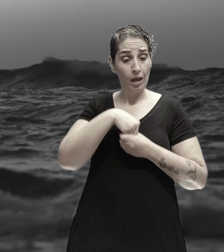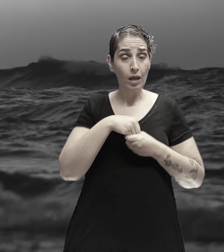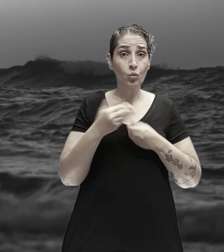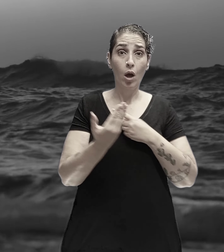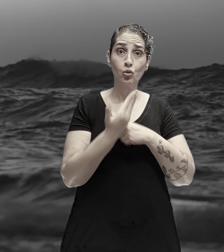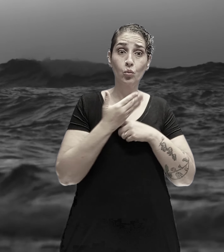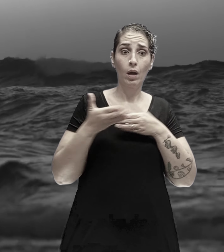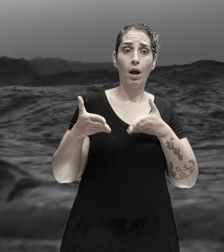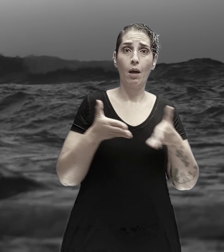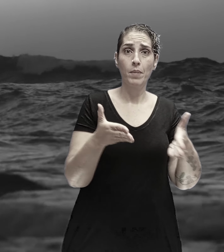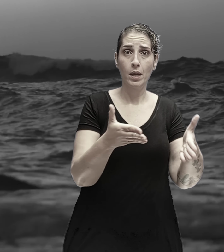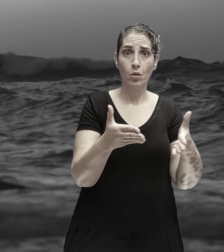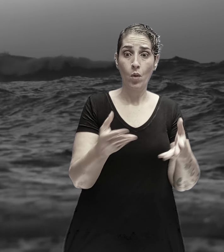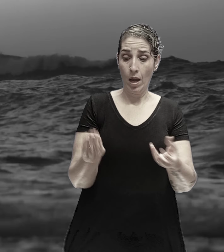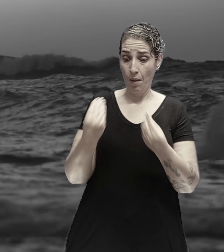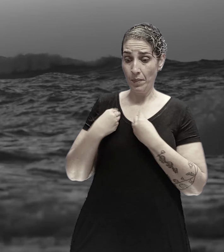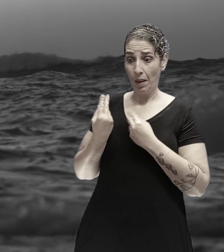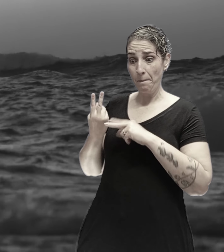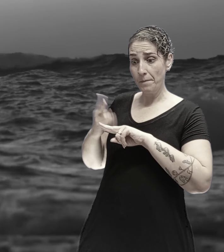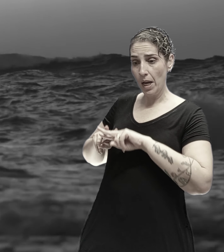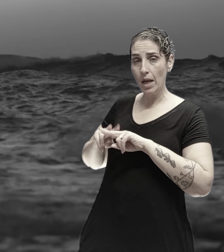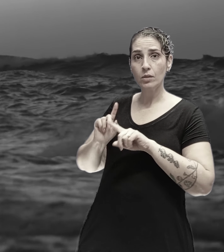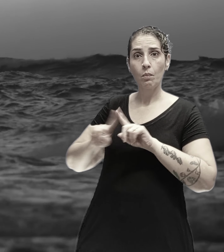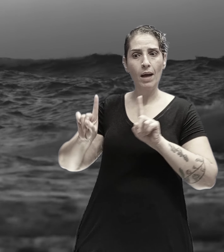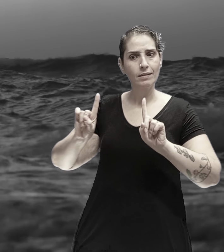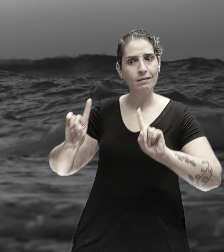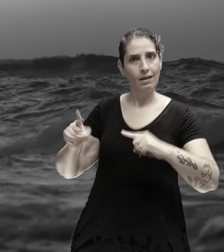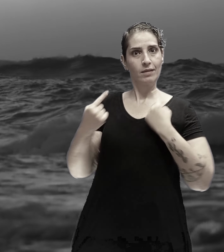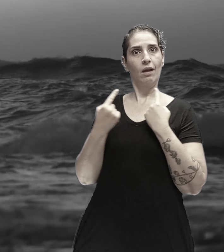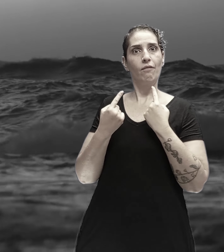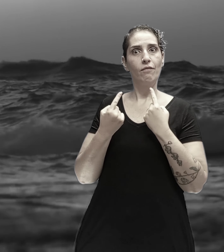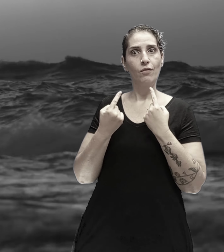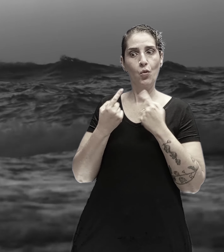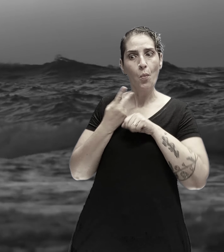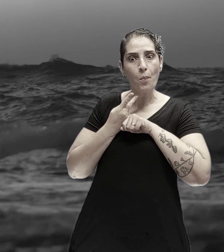Ele nos aprisiona, mas também nos desafia a buscar a liberdade.